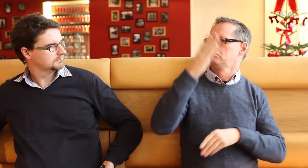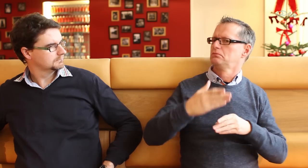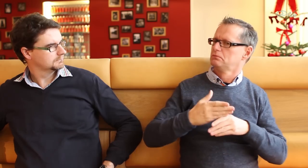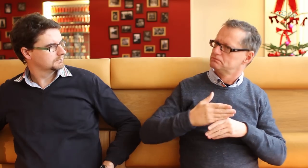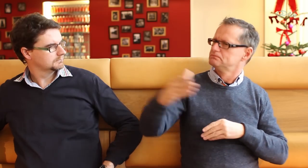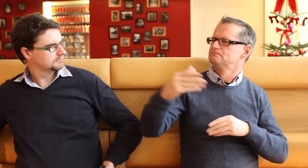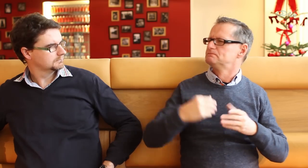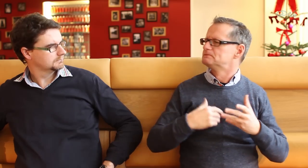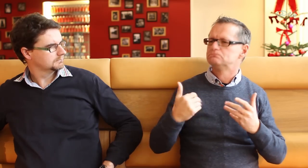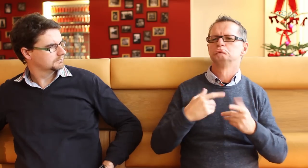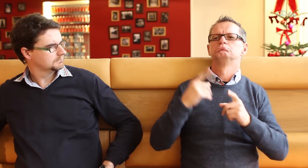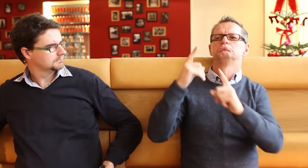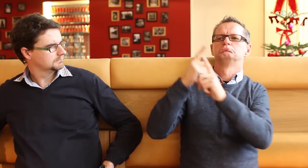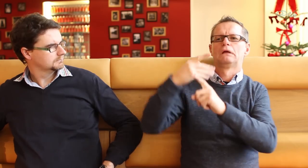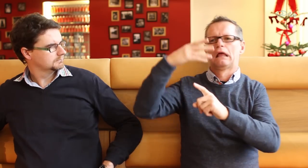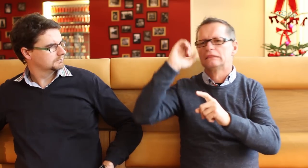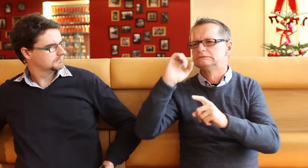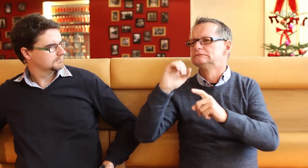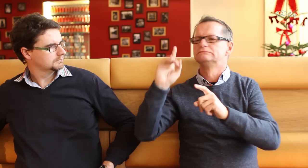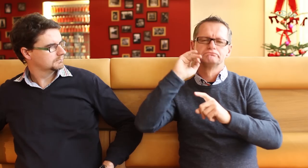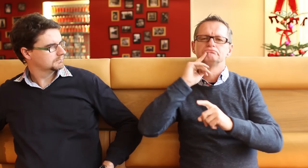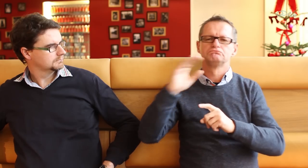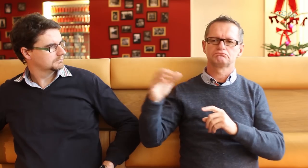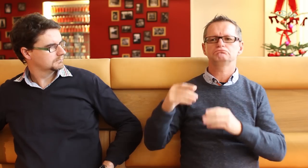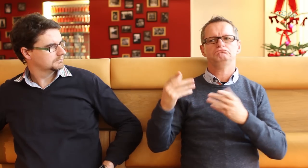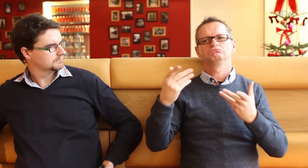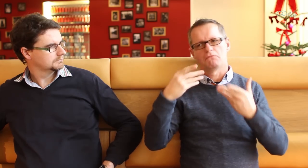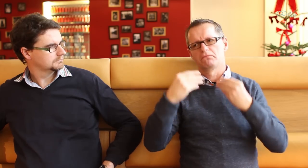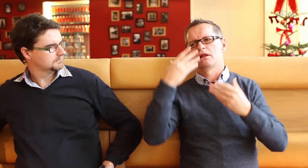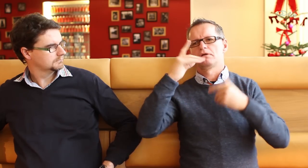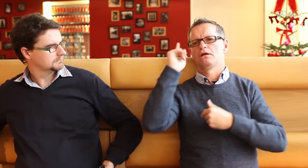Ein neuer Weg. Dann hat Ines (Desjardins), auch taub, mir empfohlen nach Amerika zu gehen.